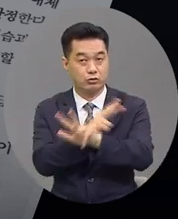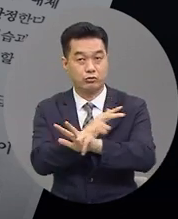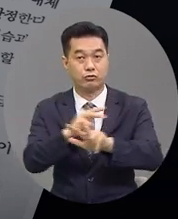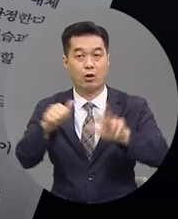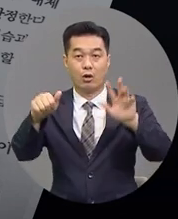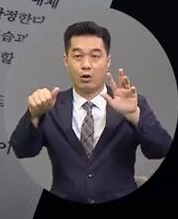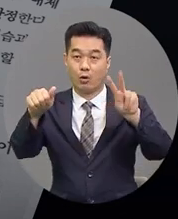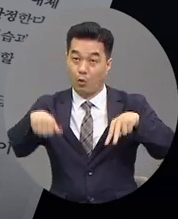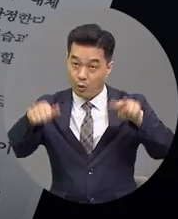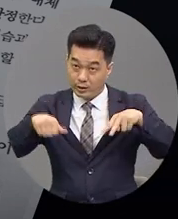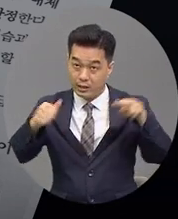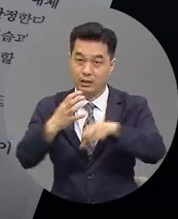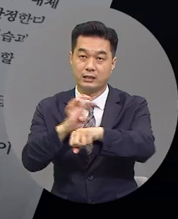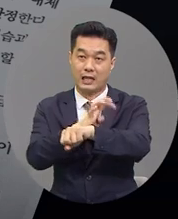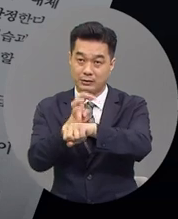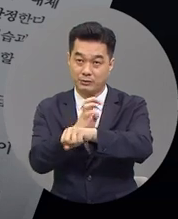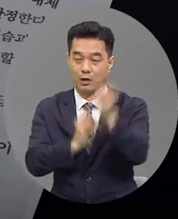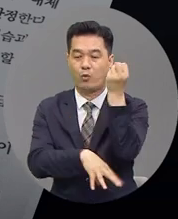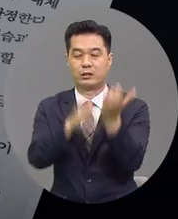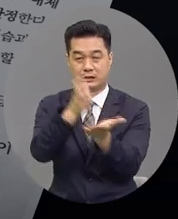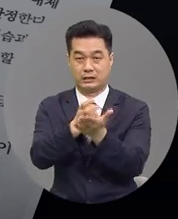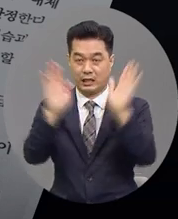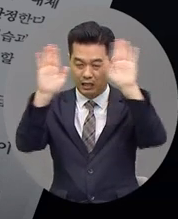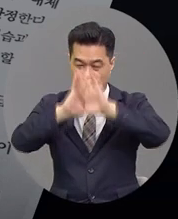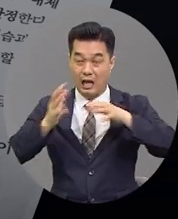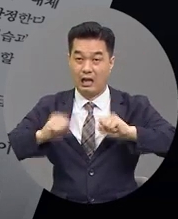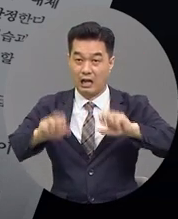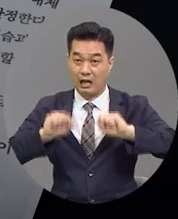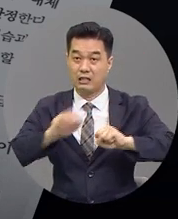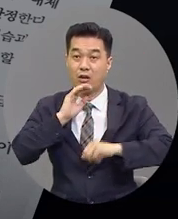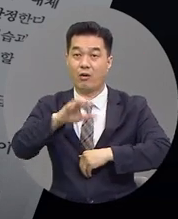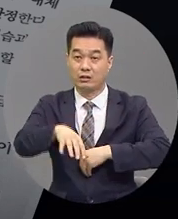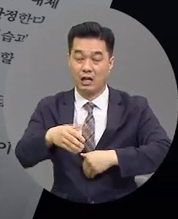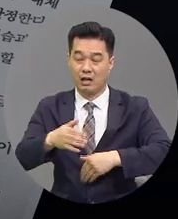주 5일 40시간을 원칙으로 하고 야간 현장 실습은 운영할 수 없다고 되어 있습니다.